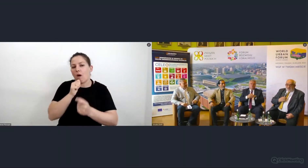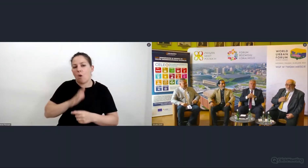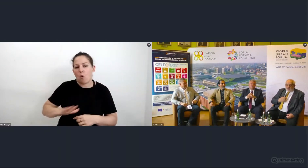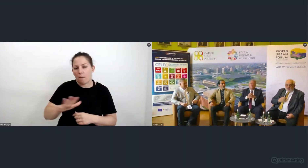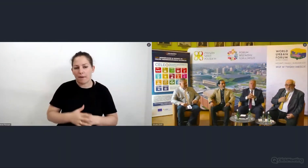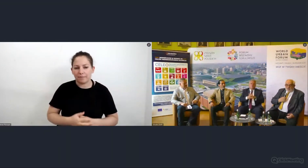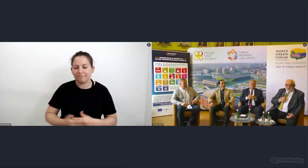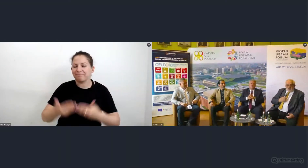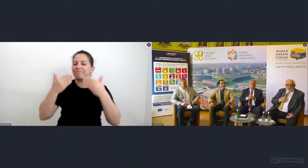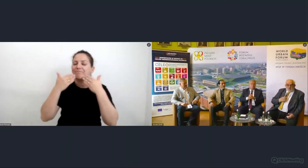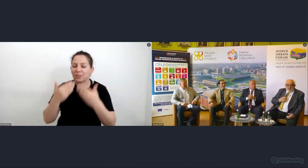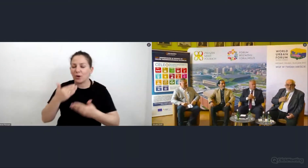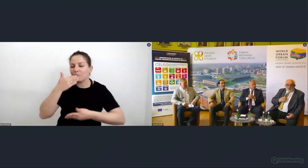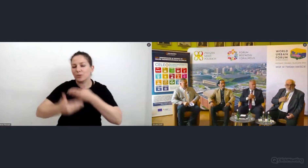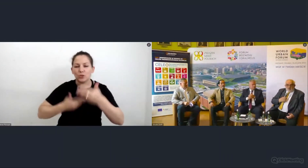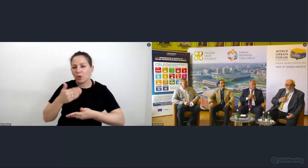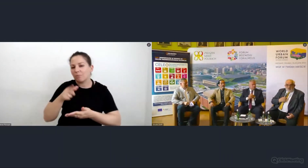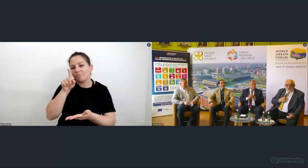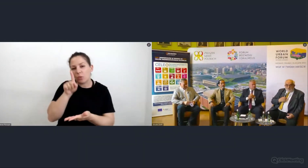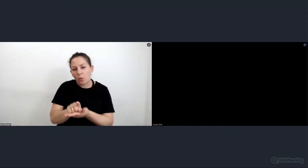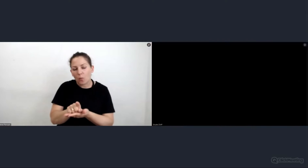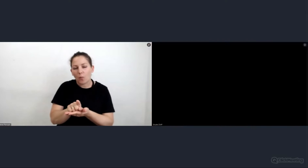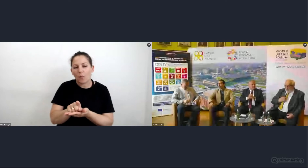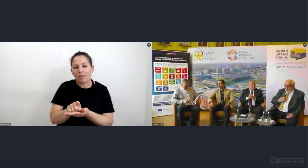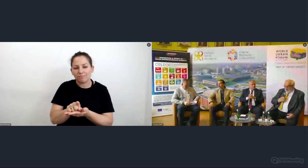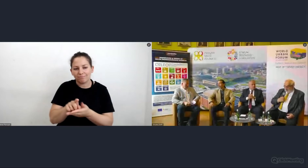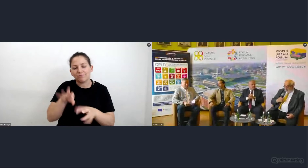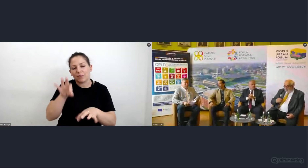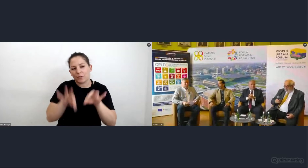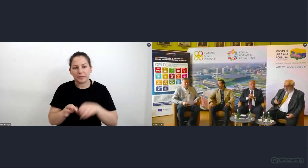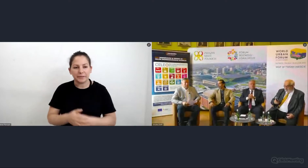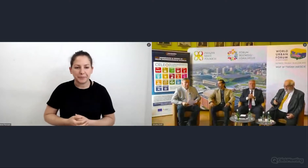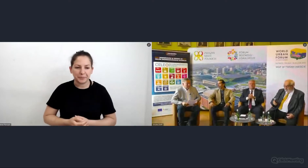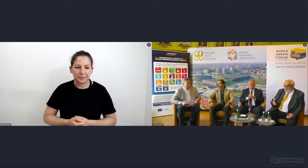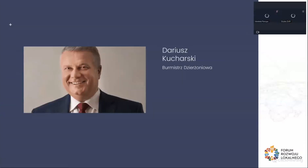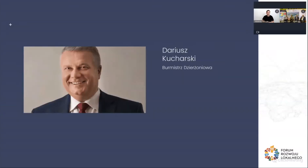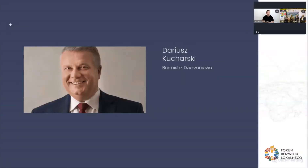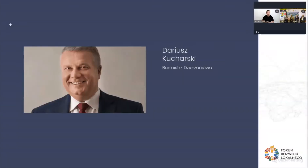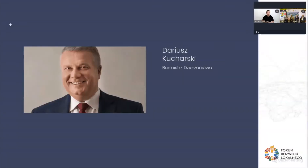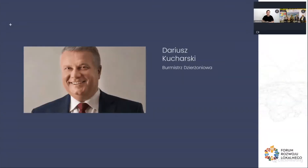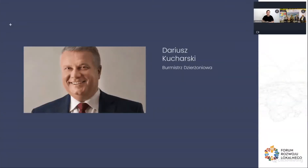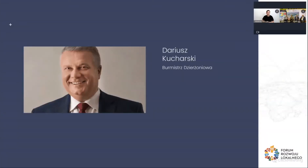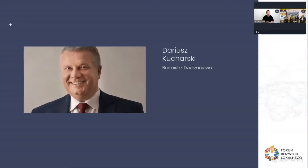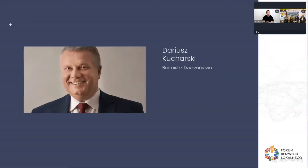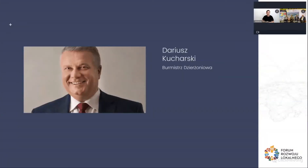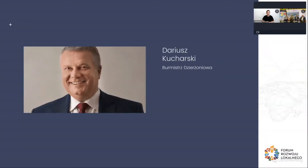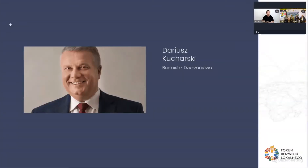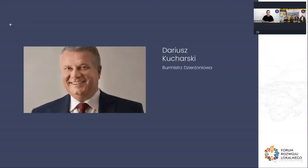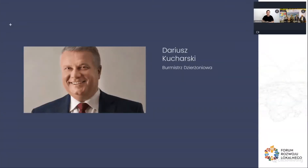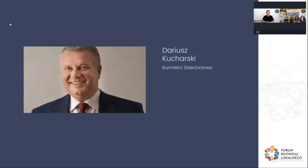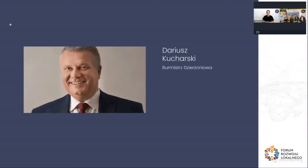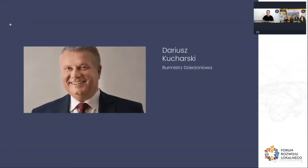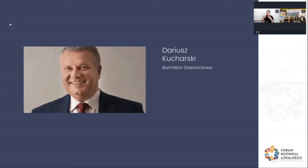Dziękuję, życzę udanego seminarium. Dziękujemy panu burmistrzowi, dziękujemy panu dyrektorowi.